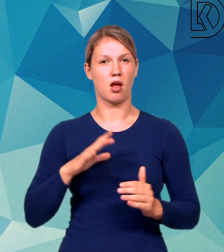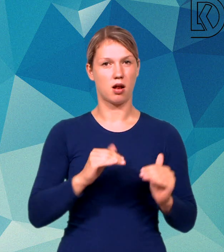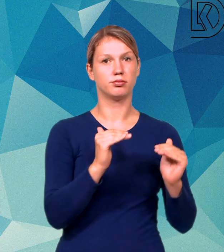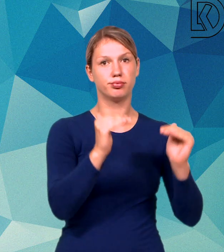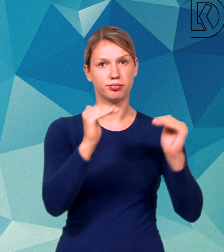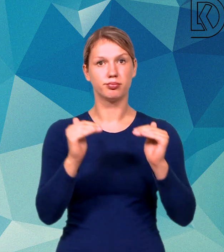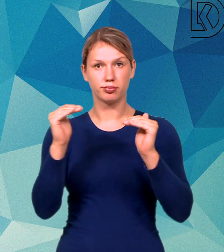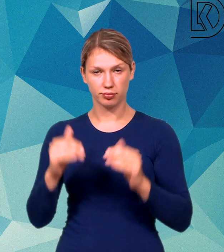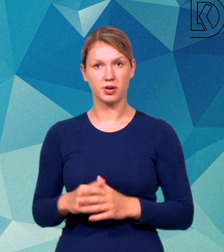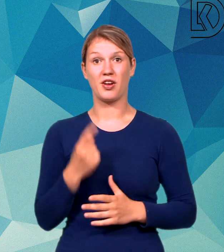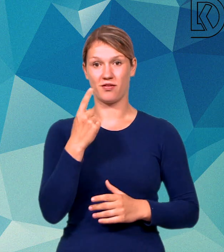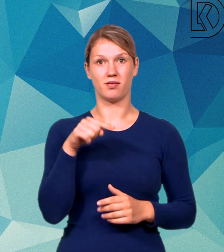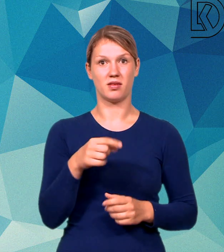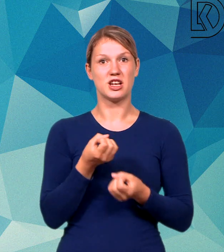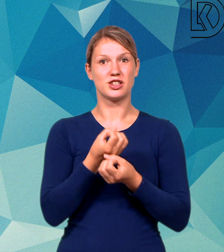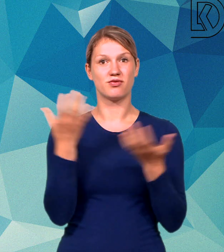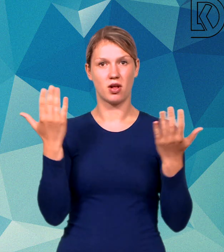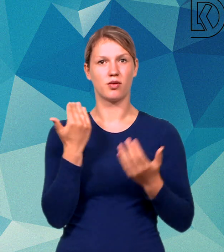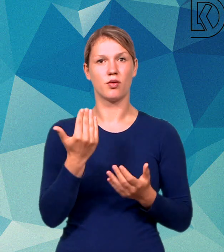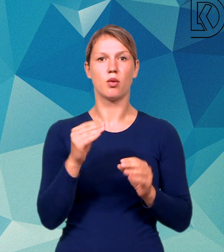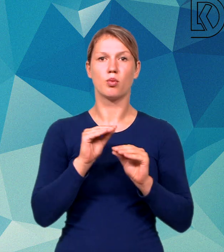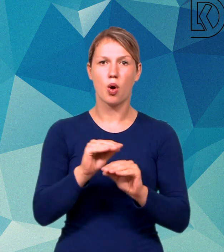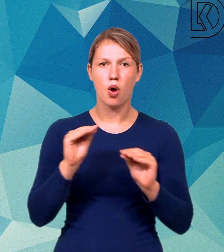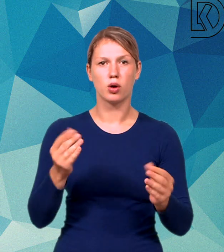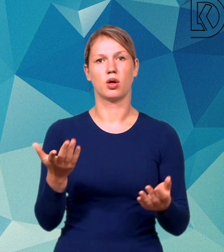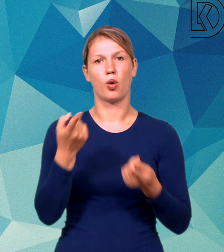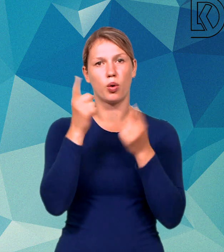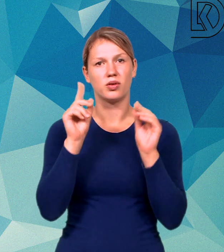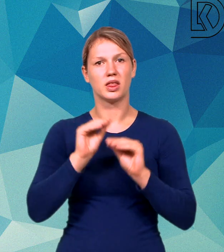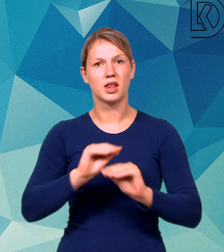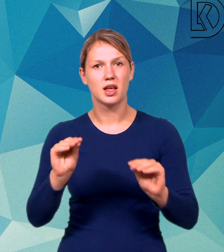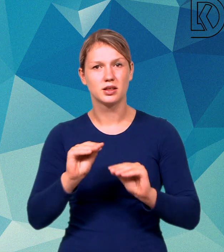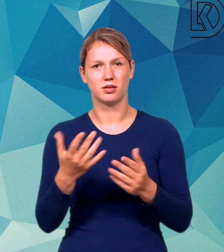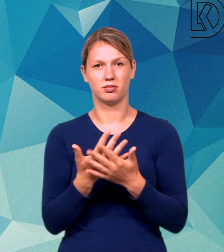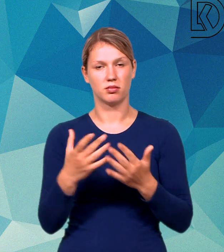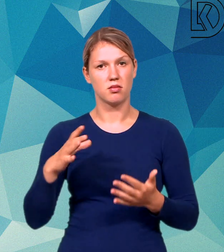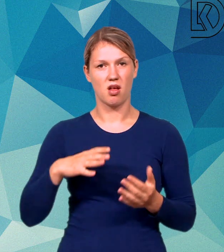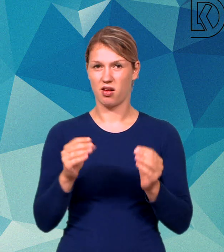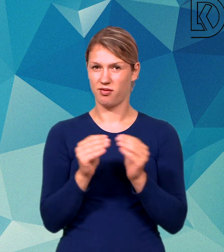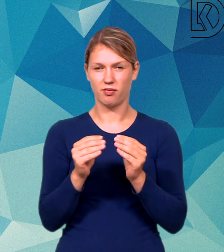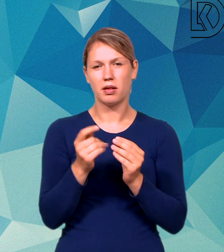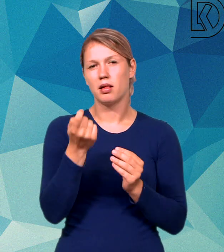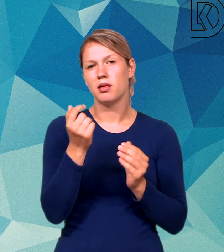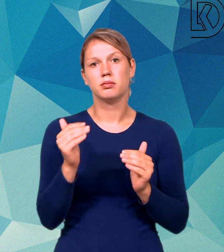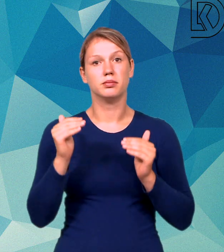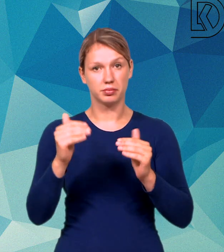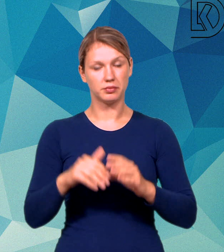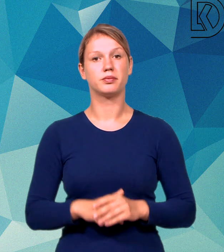Algos visiems pakilo, išskyrus švietimo srities darbuotojus - jiems atlyginimai liko tokie patys, arba pakilo tik šiek tiek.